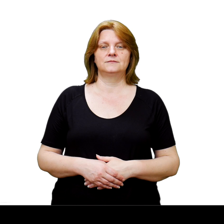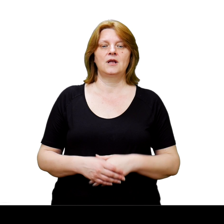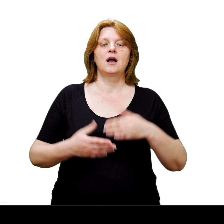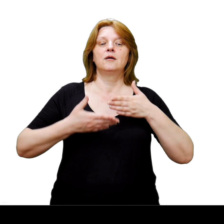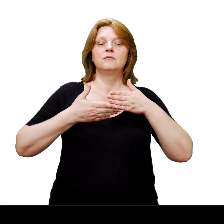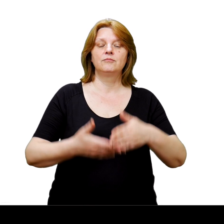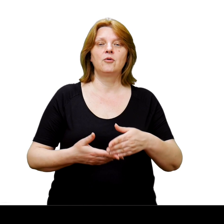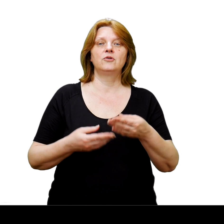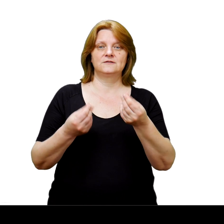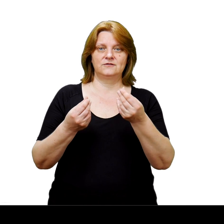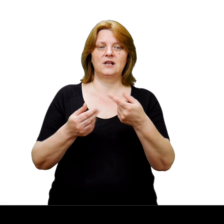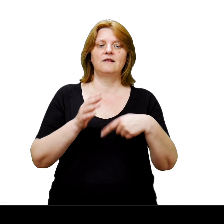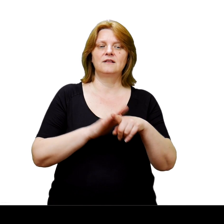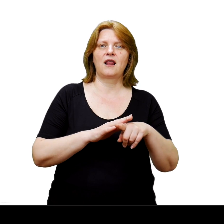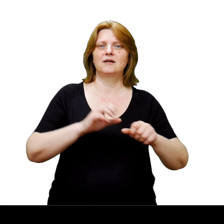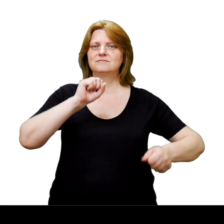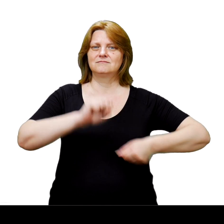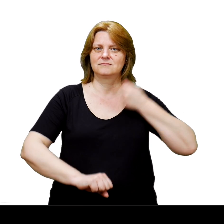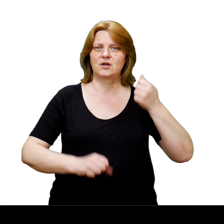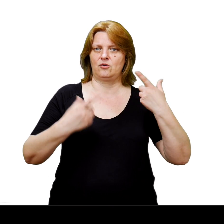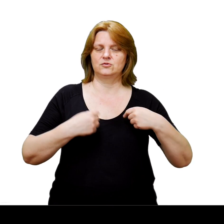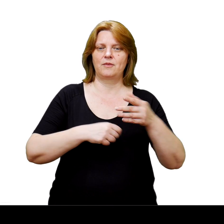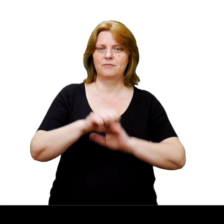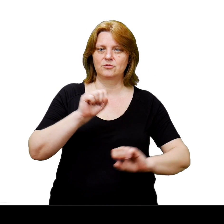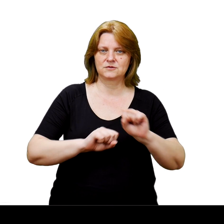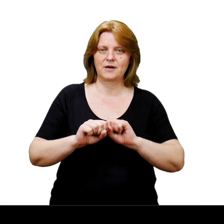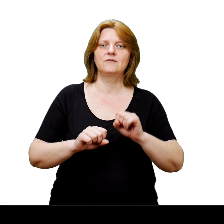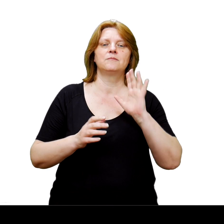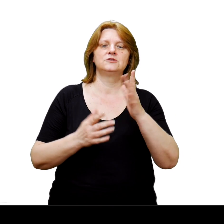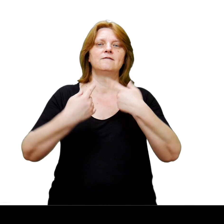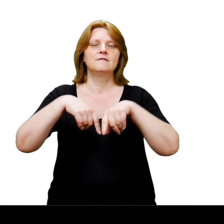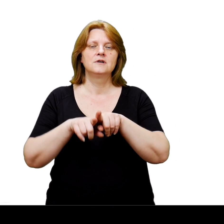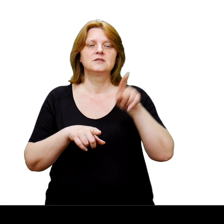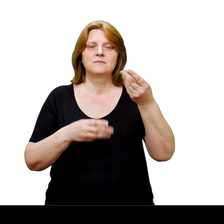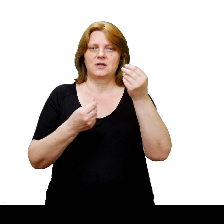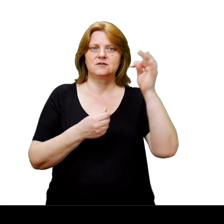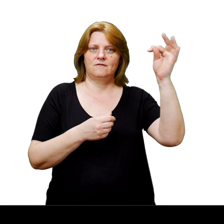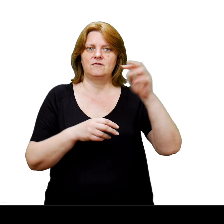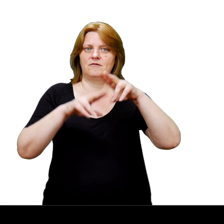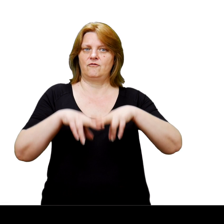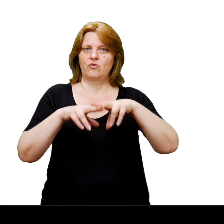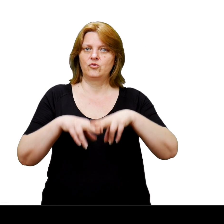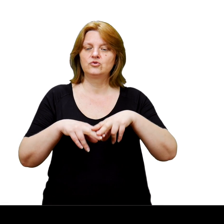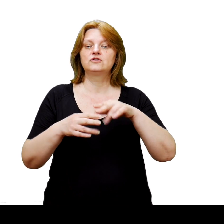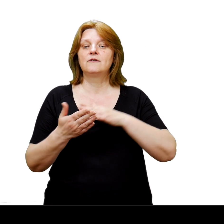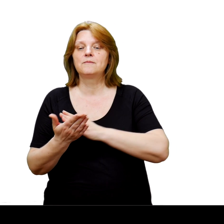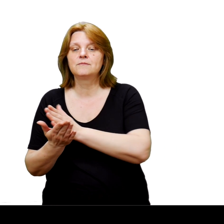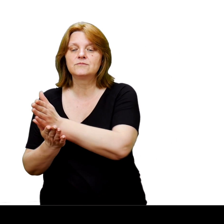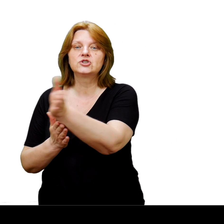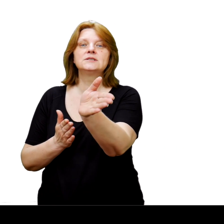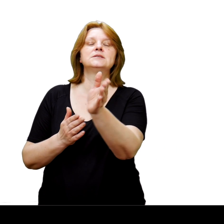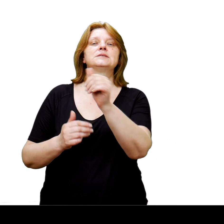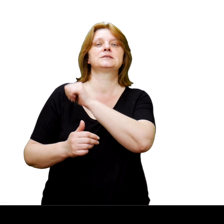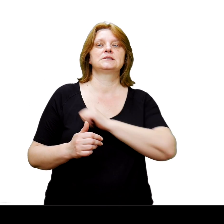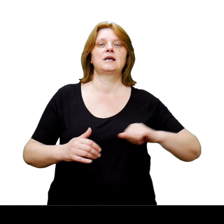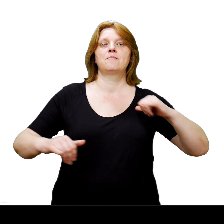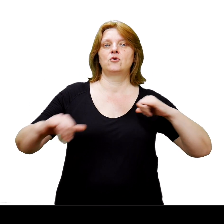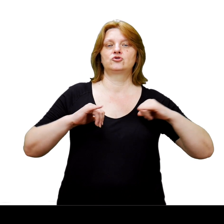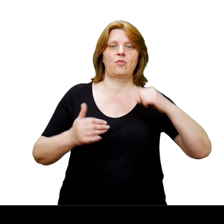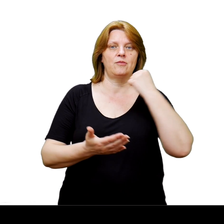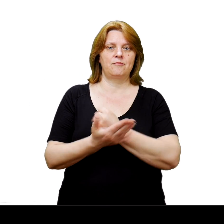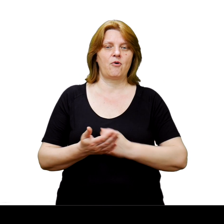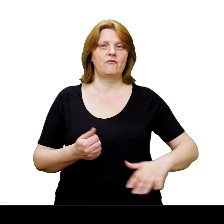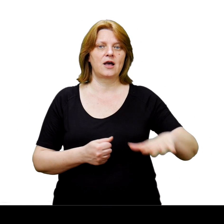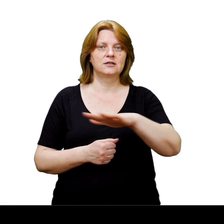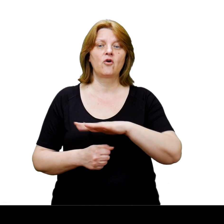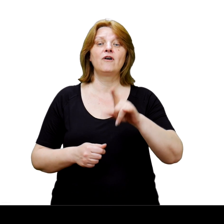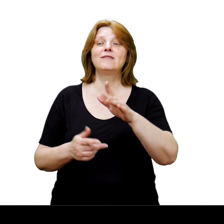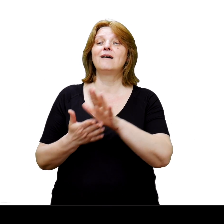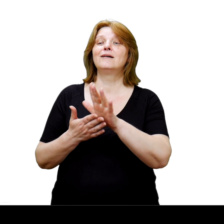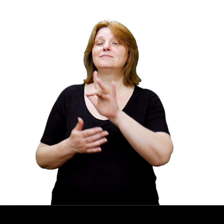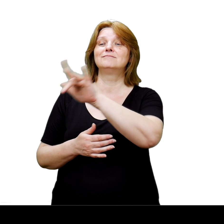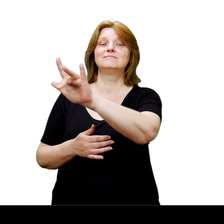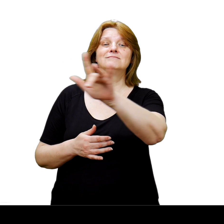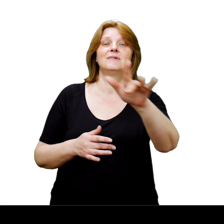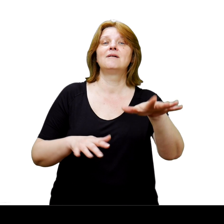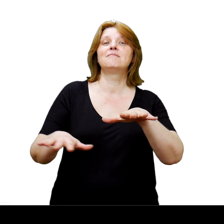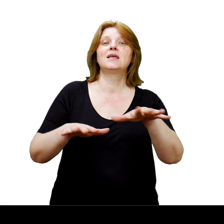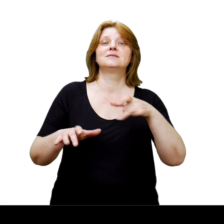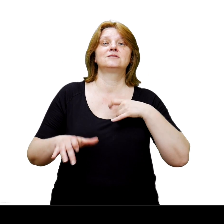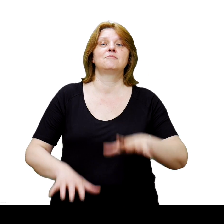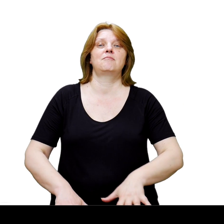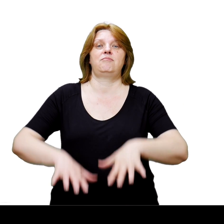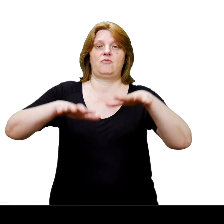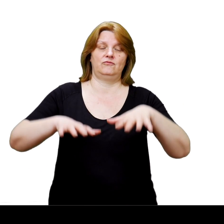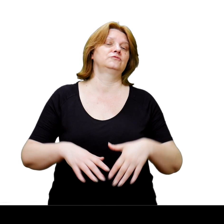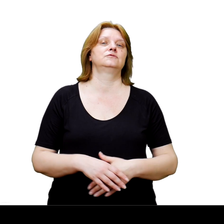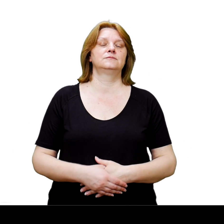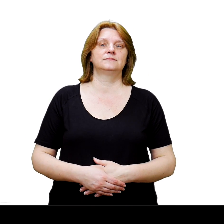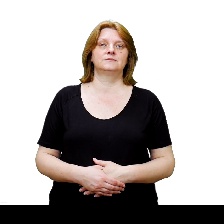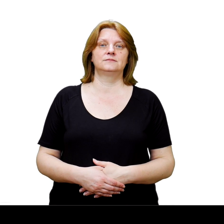Pomoc finansowa dla poszkodowanych osób z niepełnosprawnościami będzie realizowana ze środków Funduszu za pośrednictwem samorządu powiatowego na terenach dotkniętych żywiołem.